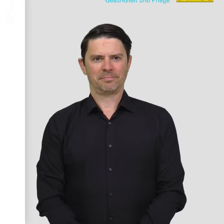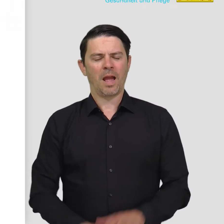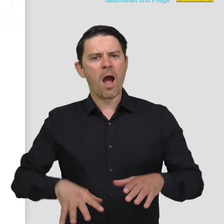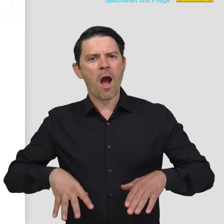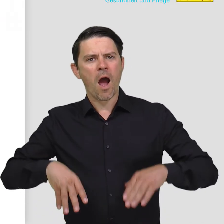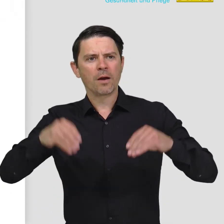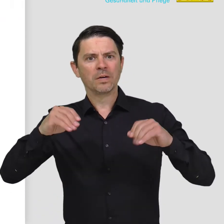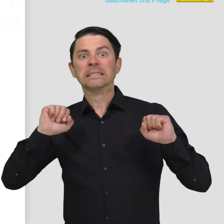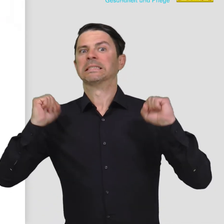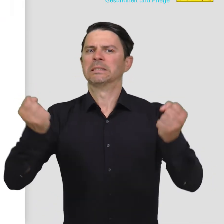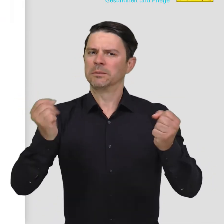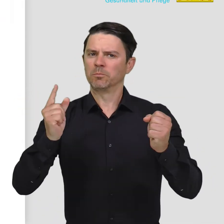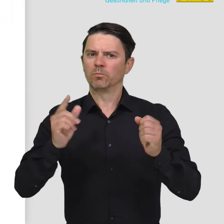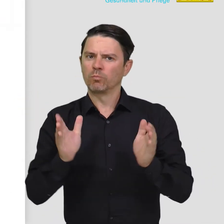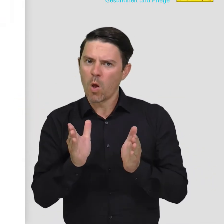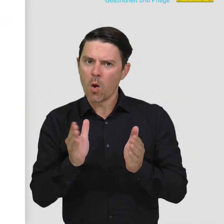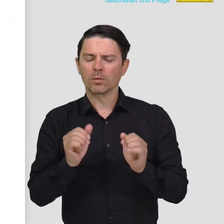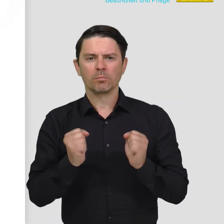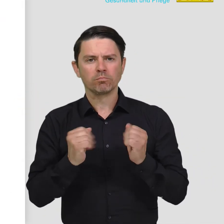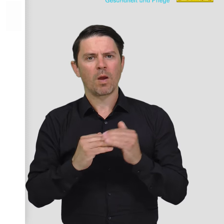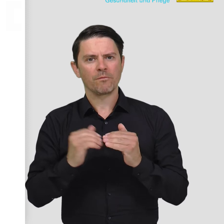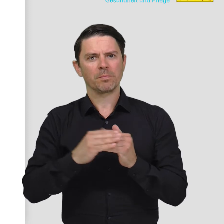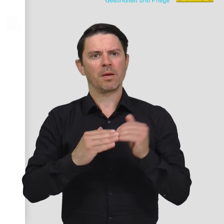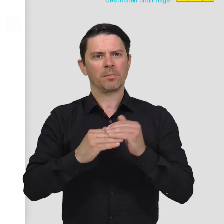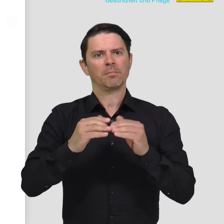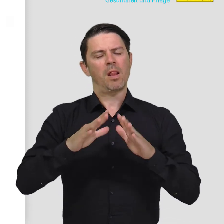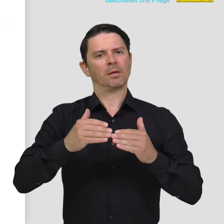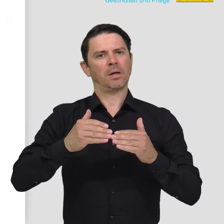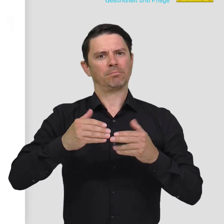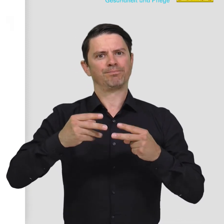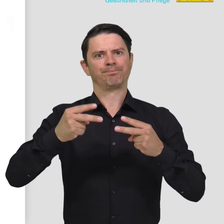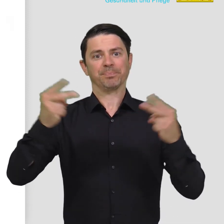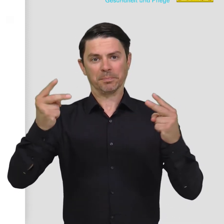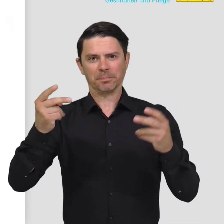Fangen Sie klein an und steigern Sie sich langsam.